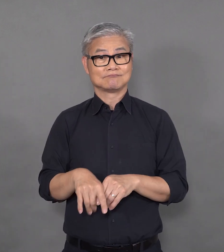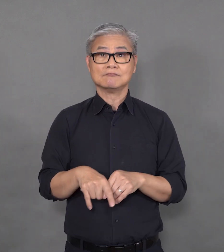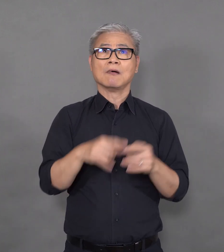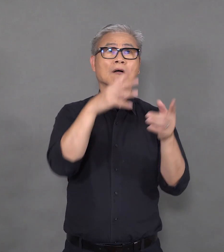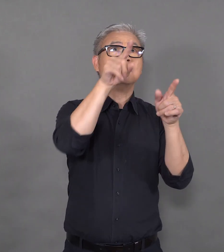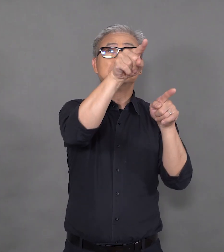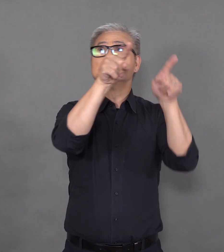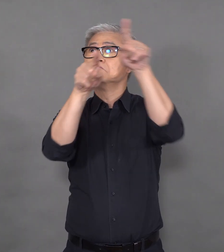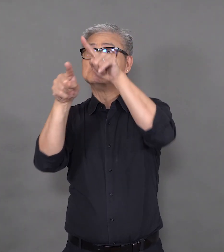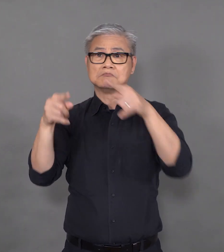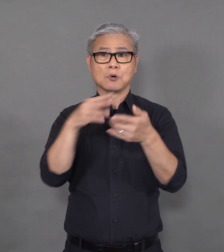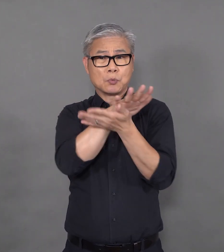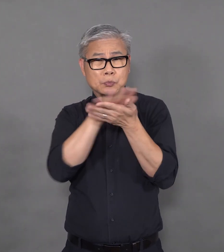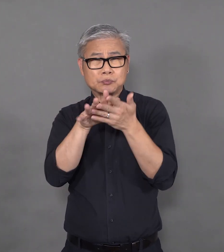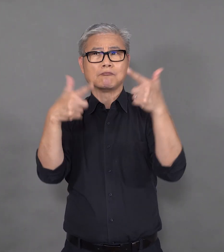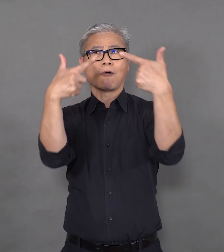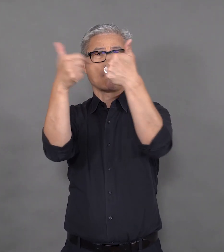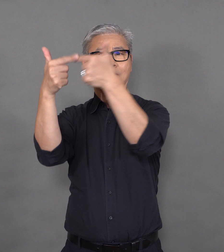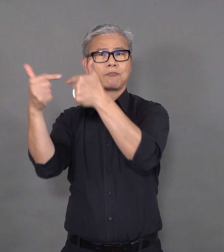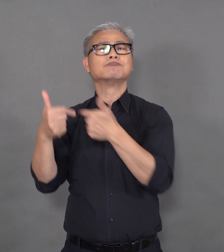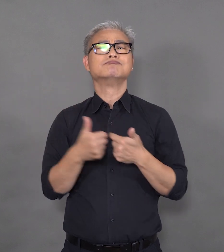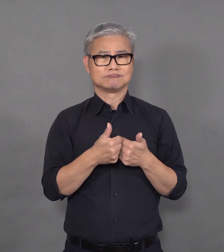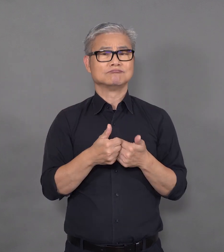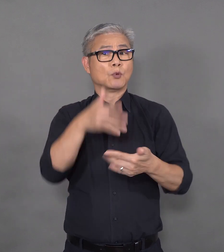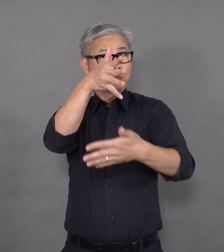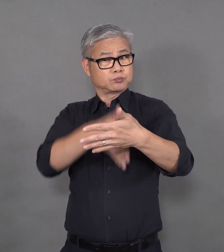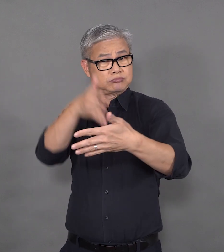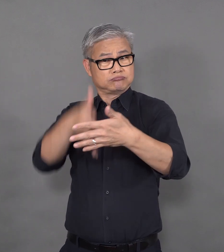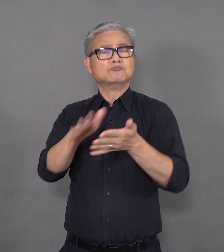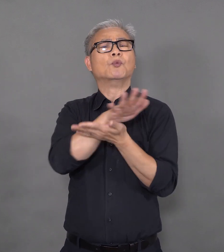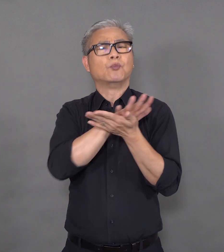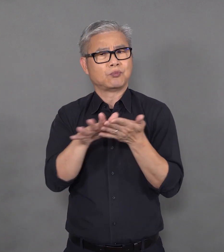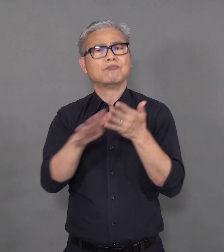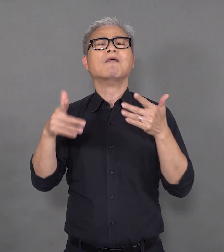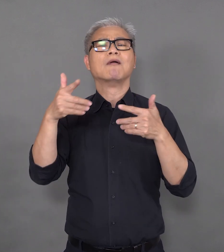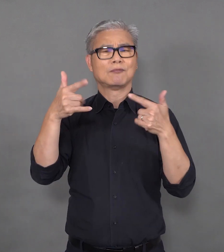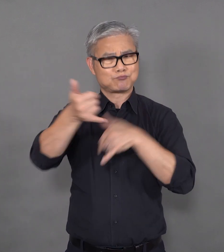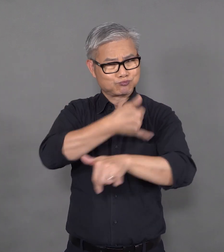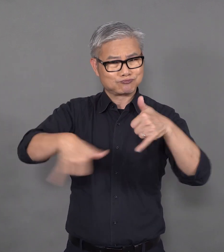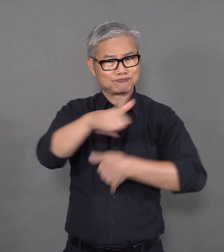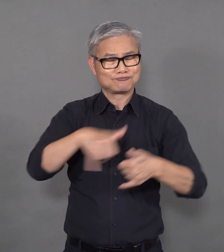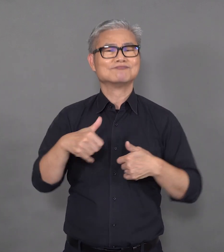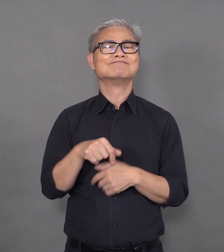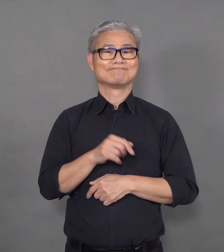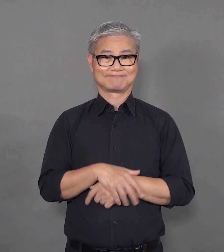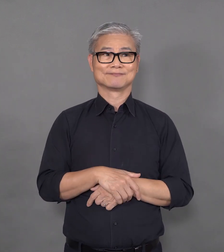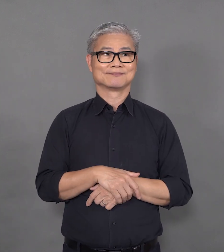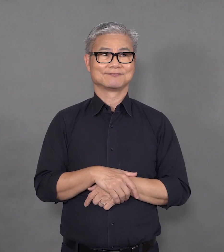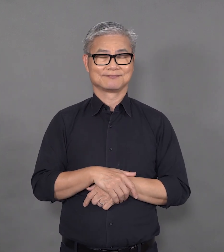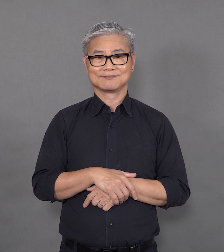詩意且配合劇情